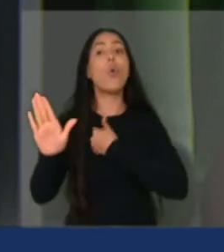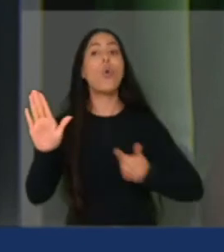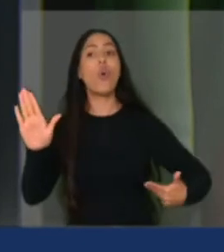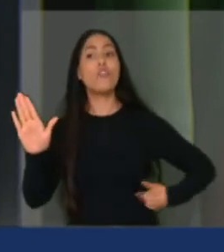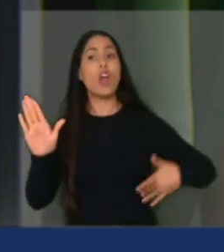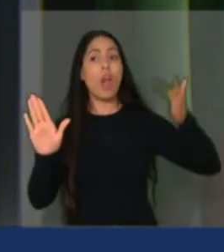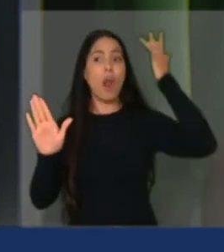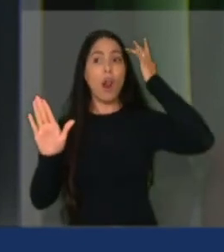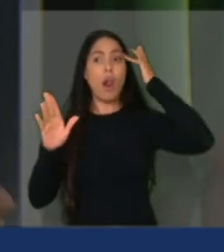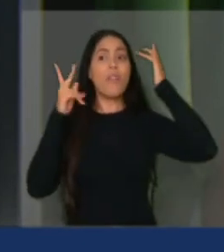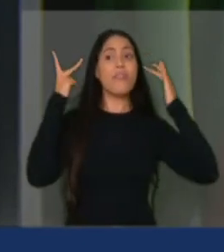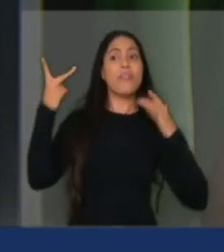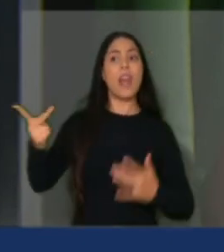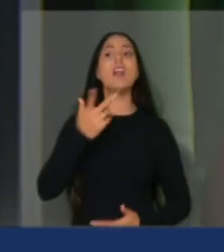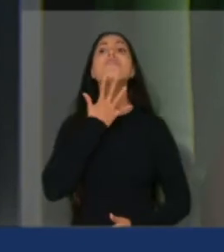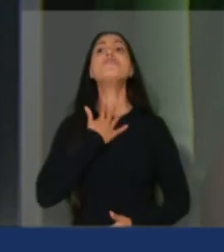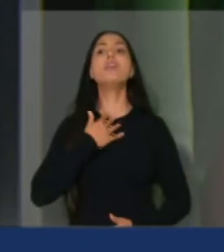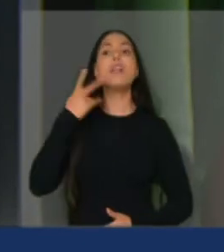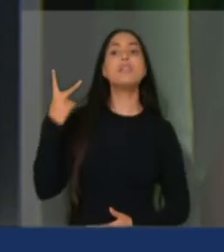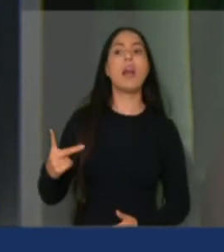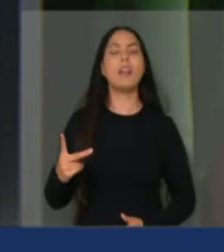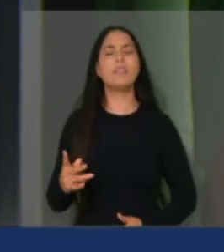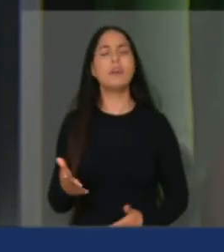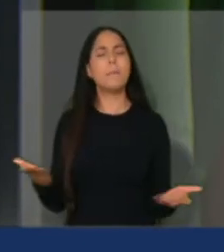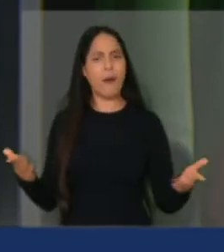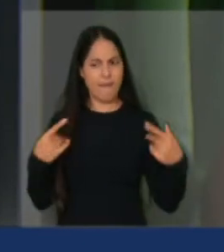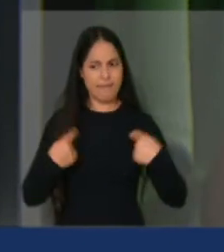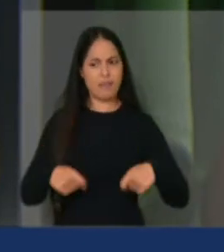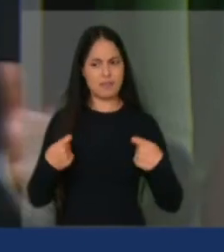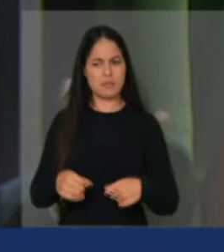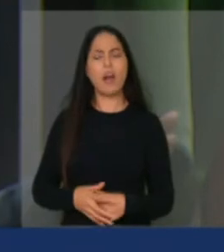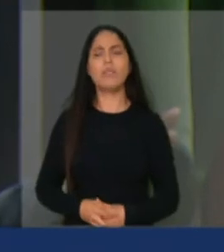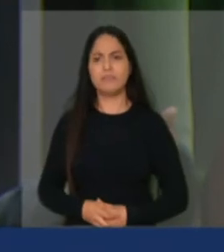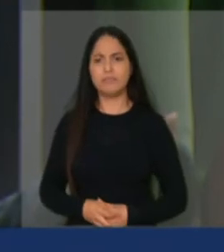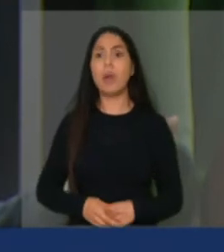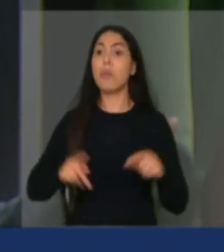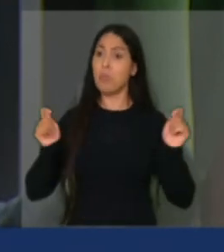DÚVIDAS ALGUMA, E É NECESSÁ RIO, UTILIZAR NOSSAS TECNOLOGIA, O CRESCIMENTO DO COMÉRCIO DO MUNDO VIRTUAL,